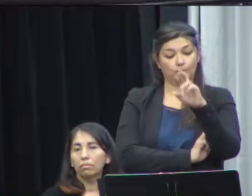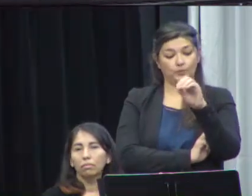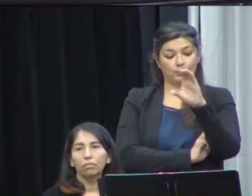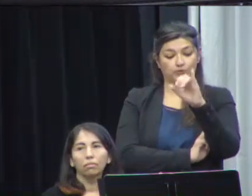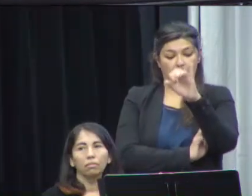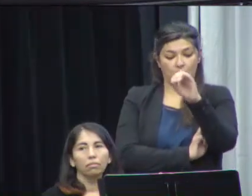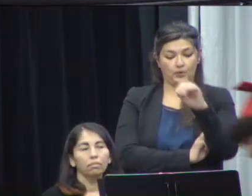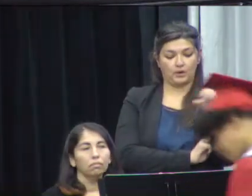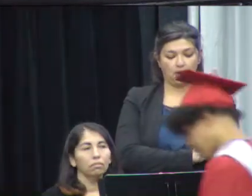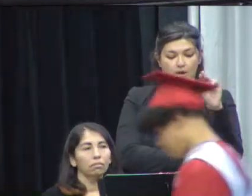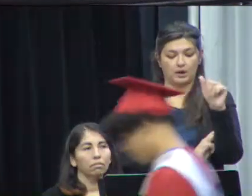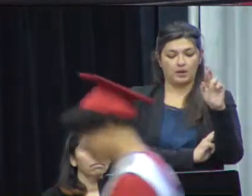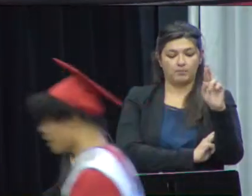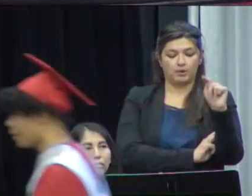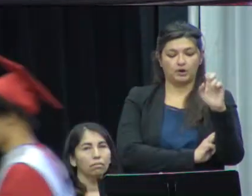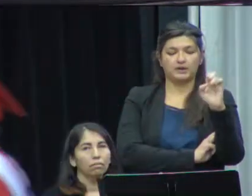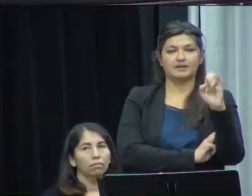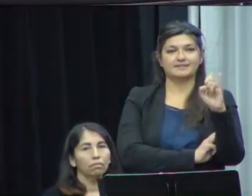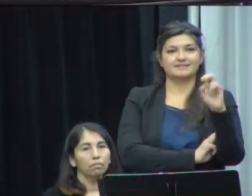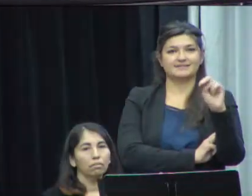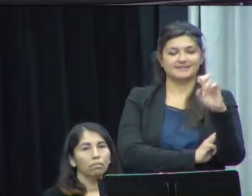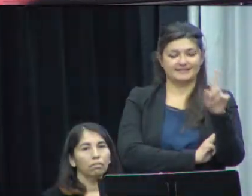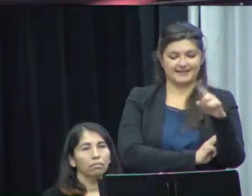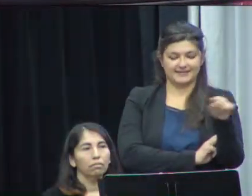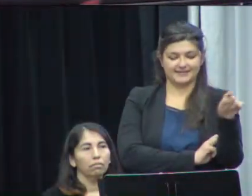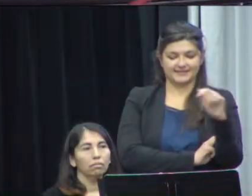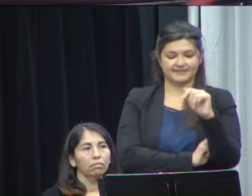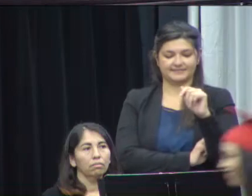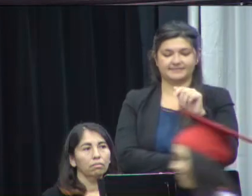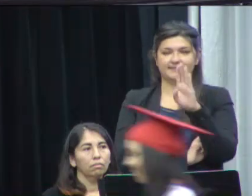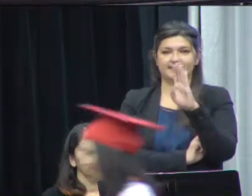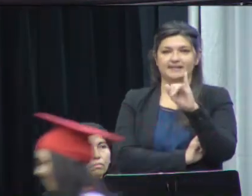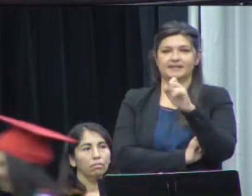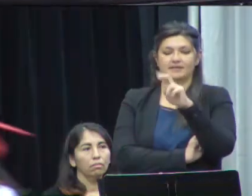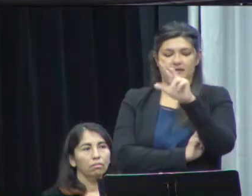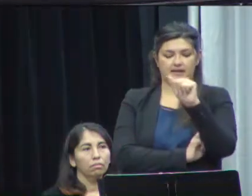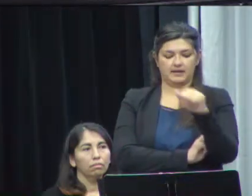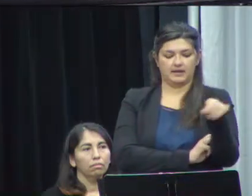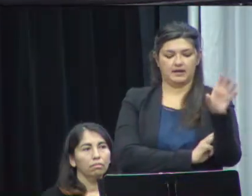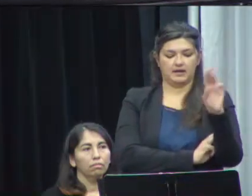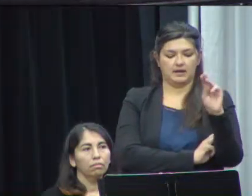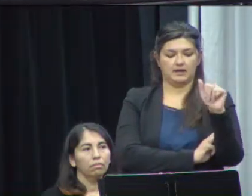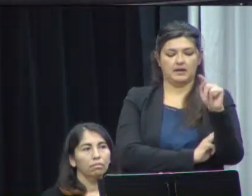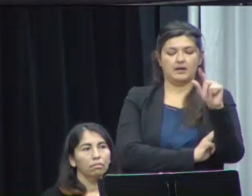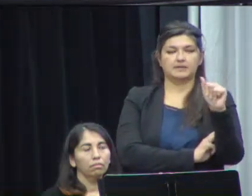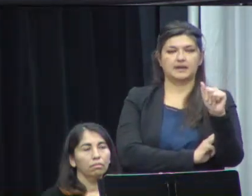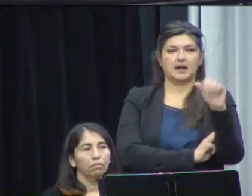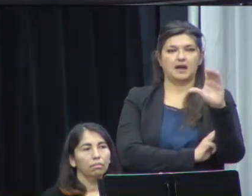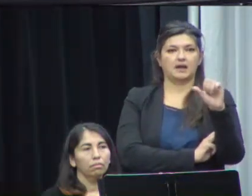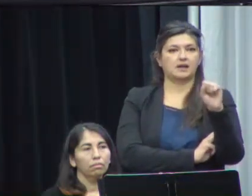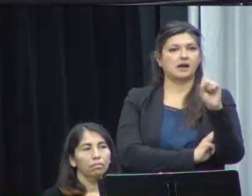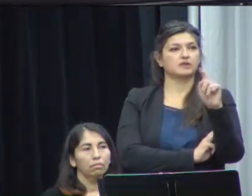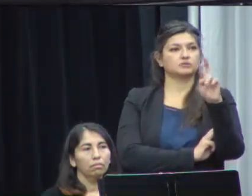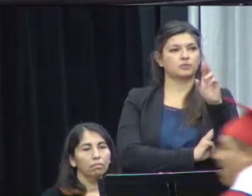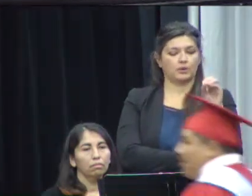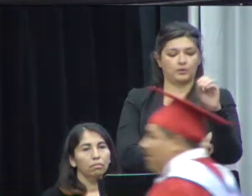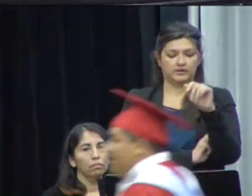(audience applauds) Bianca Matta Castro. (audience applauds)